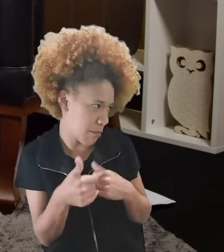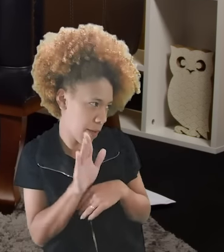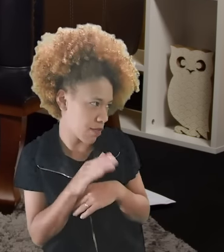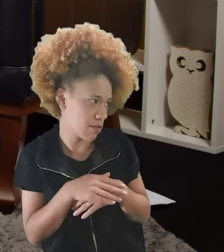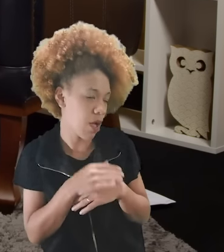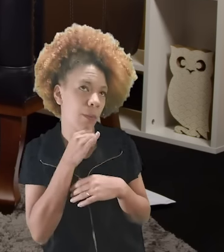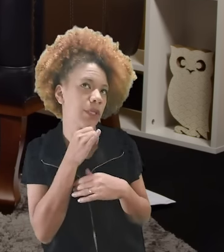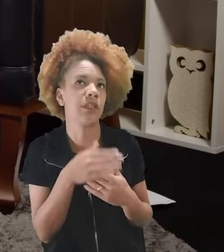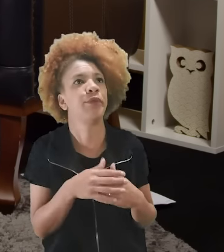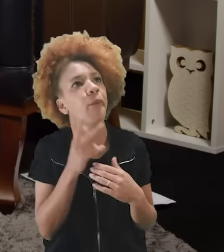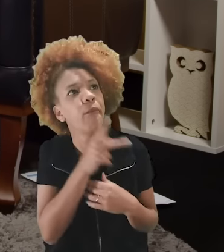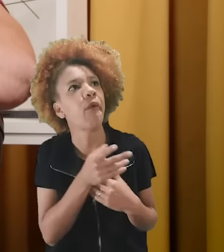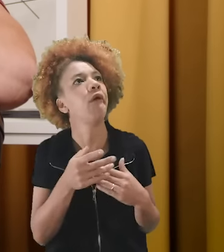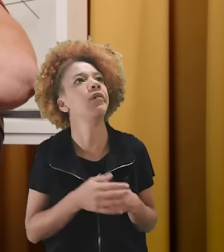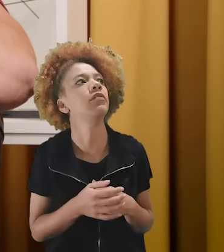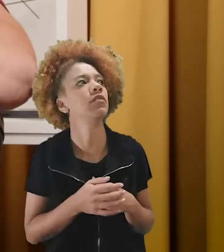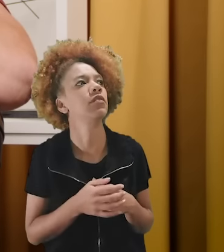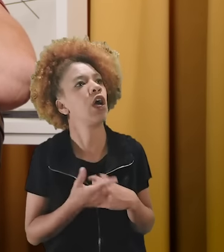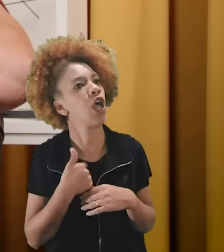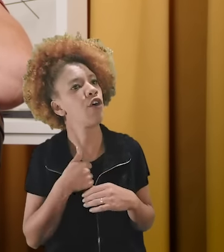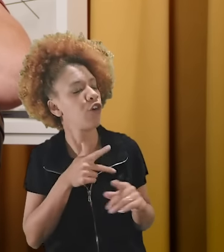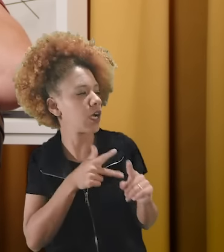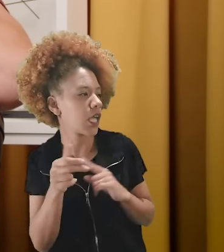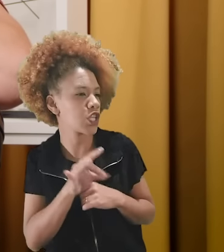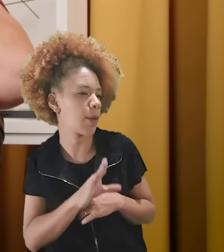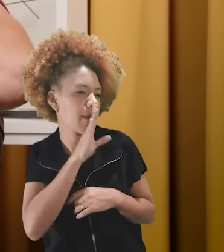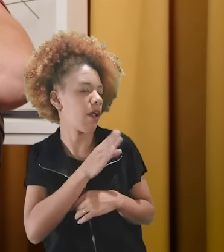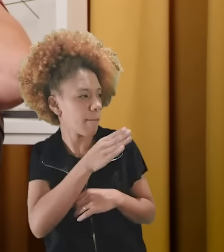querer bater no cara do tipo assim [ __ ] mano eu vou ganhar desse cara só para calar a boca desse